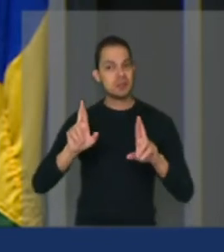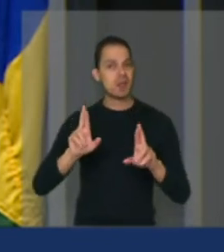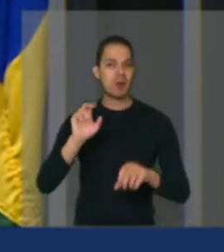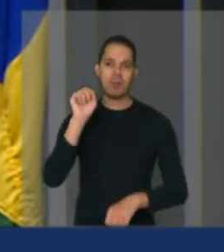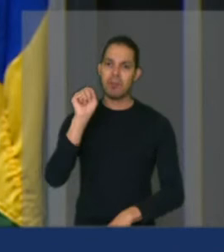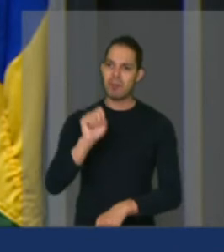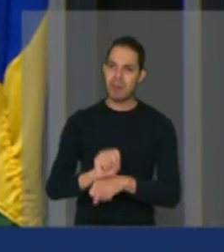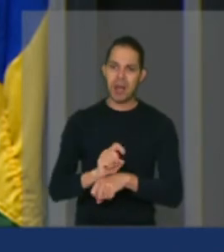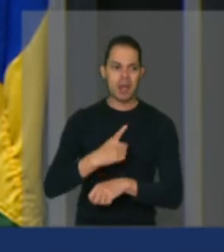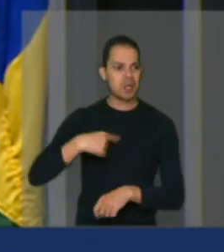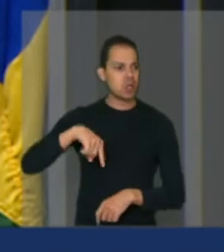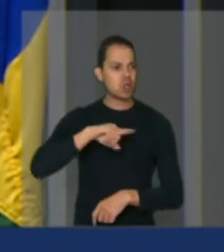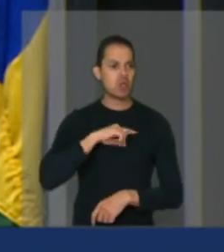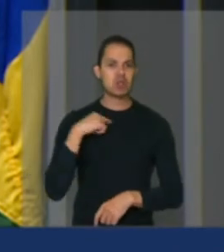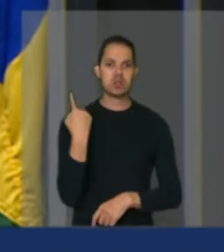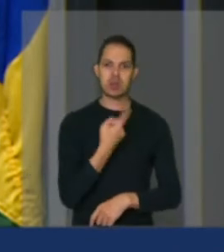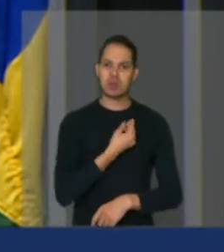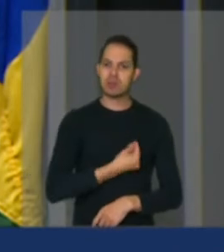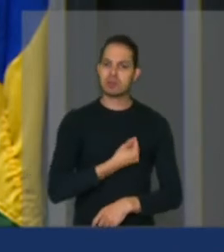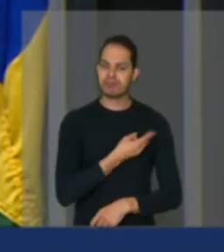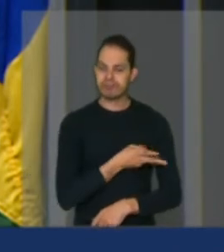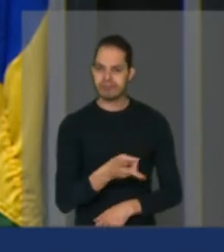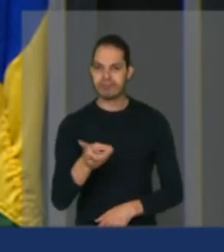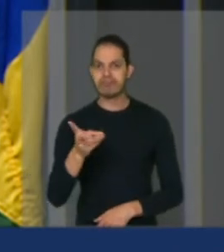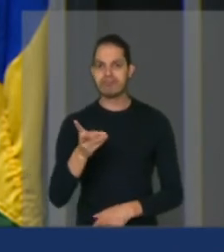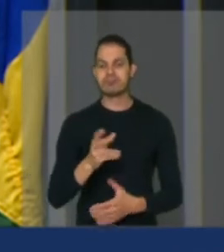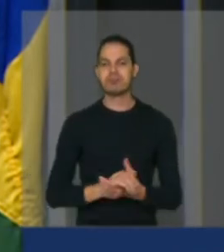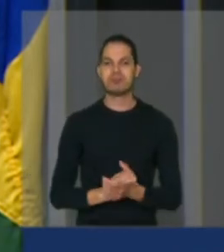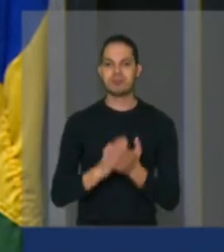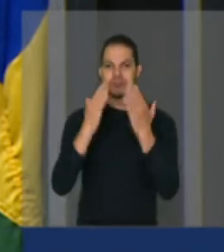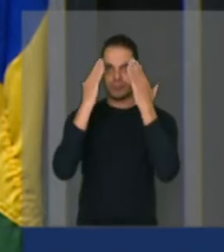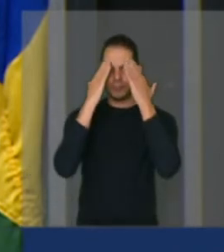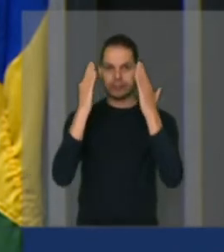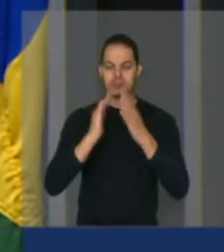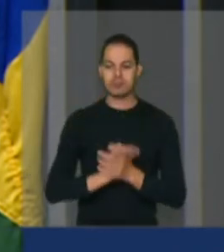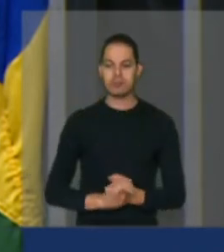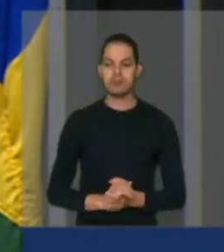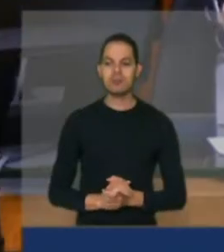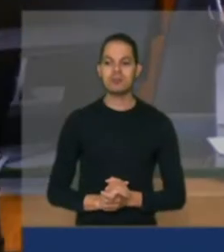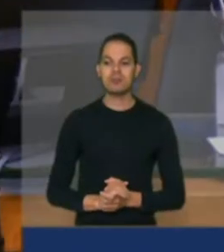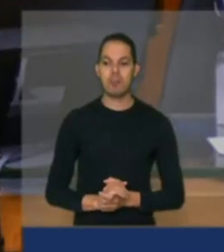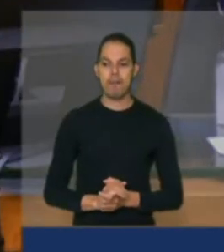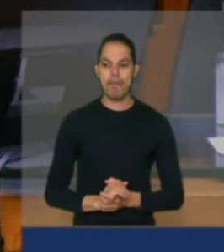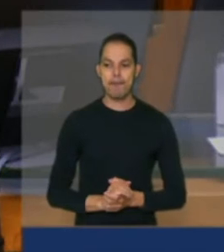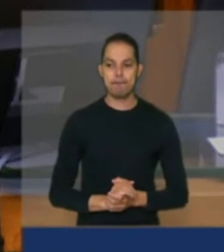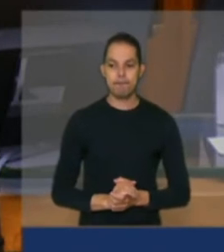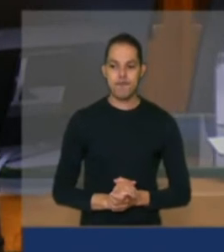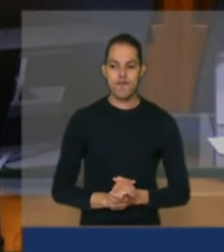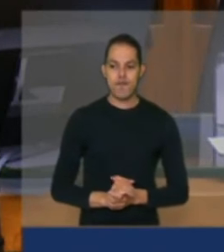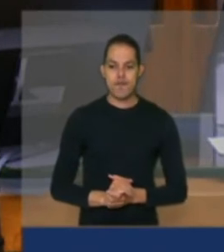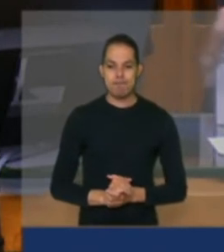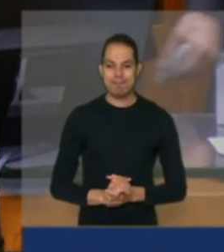NOSSOS FILHOS AMANHÃ , MUITO OBRIGADO. -- [PRESIDENTE]: OK, DEPOIS DE ESTARMOS NA PARAÍBA NÓS VAMOS, ANTES DE CHEGAR AO